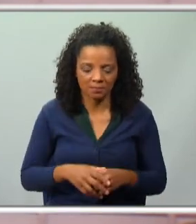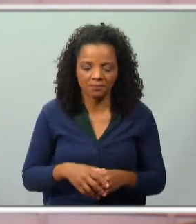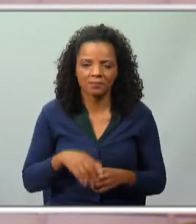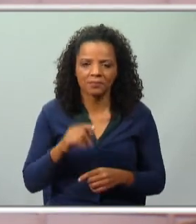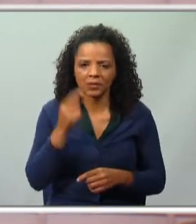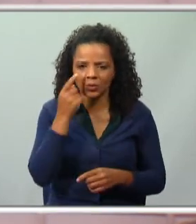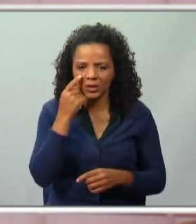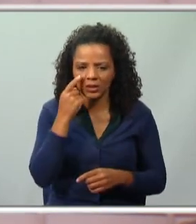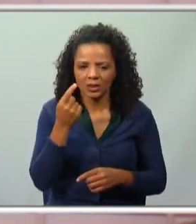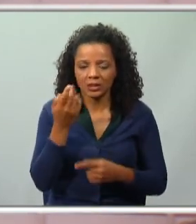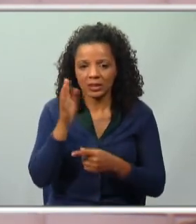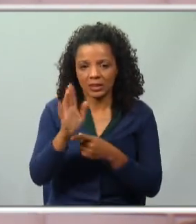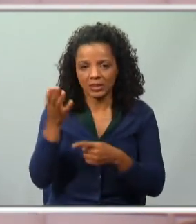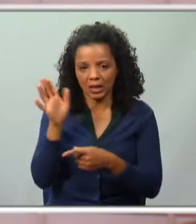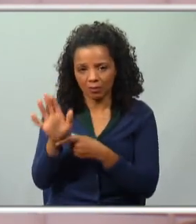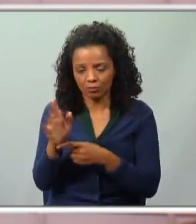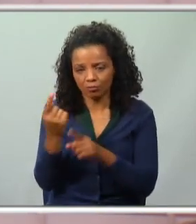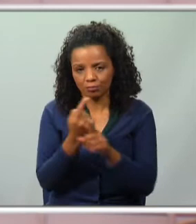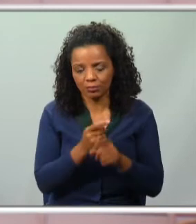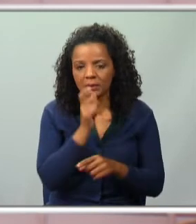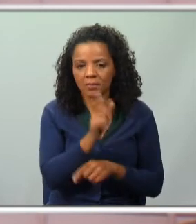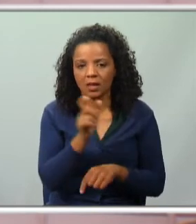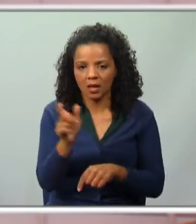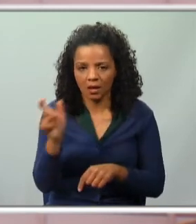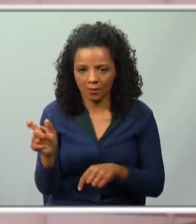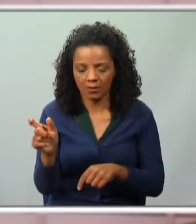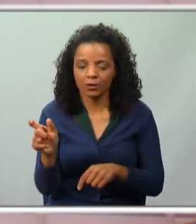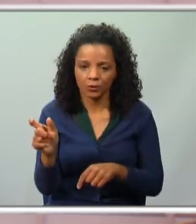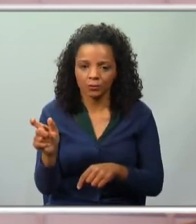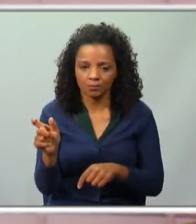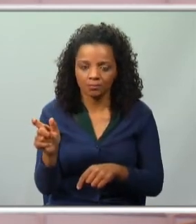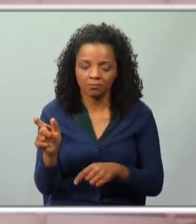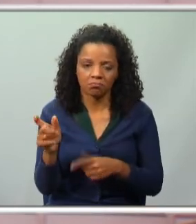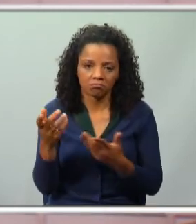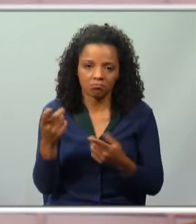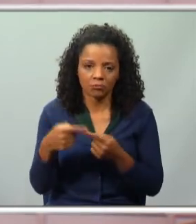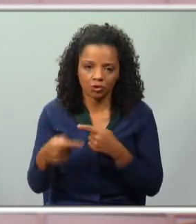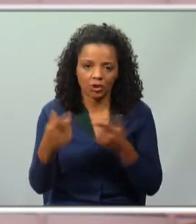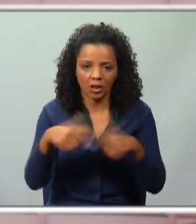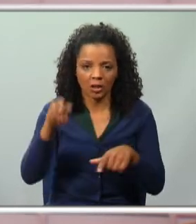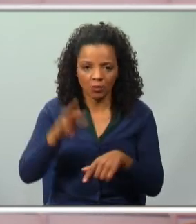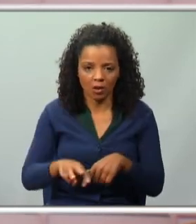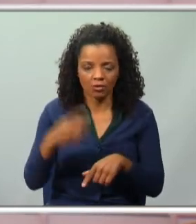vários exemplos de palavras homonimas que nós utilizamos na nossa linguagem do 同義詞的幾個例子我們在我們的語言中使用